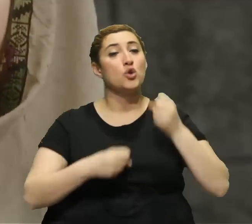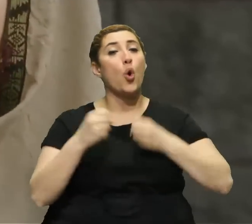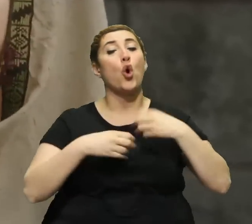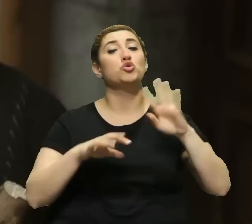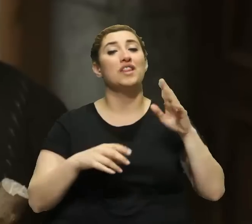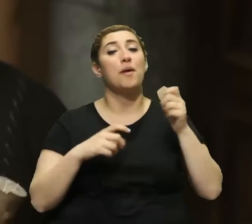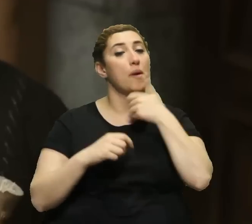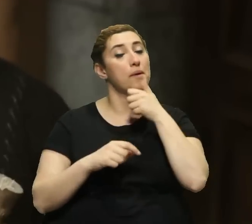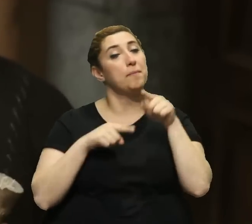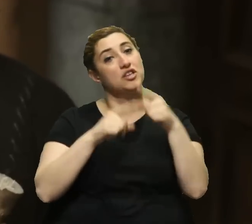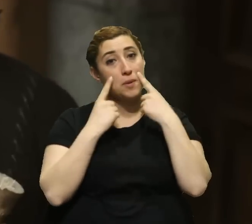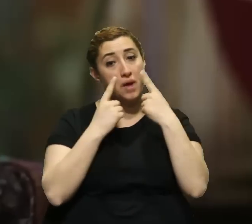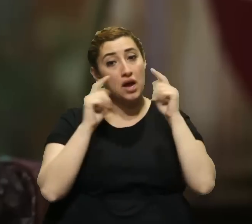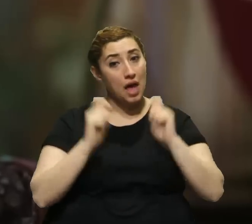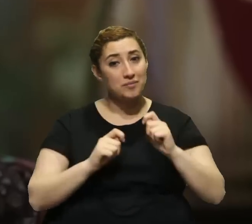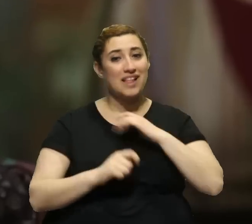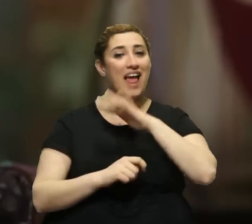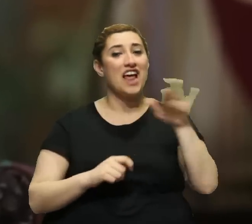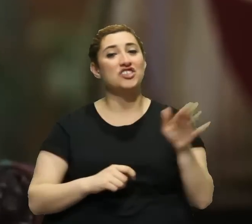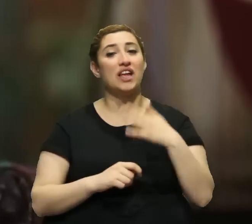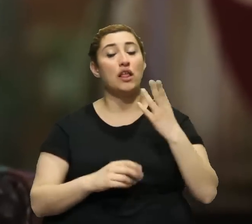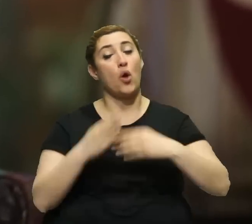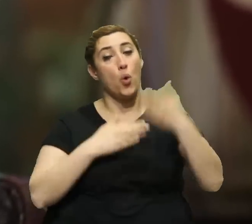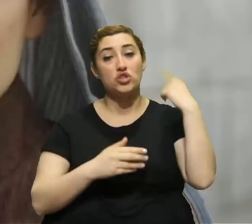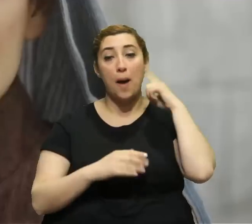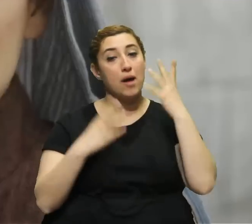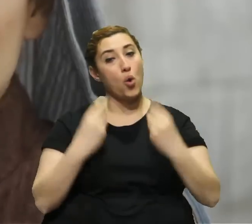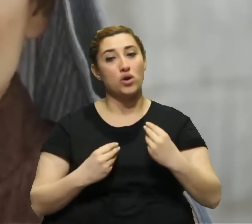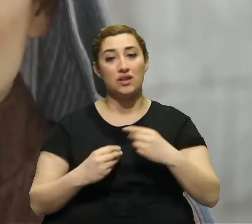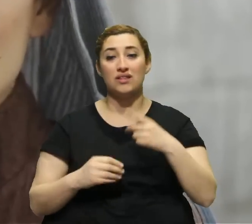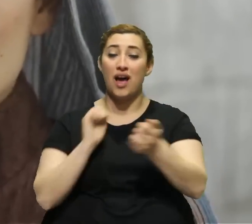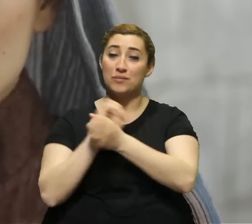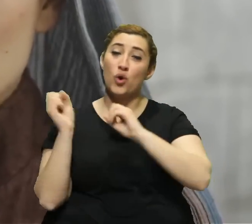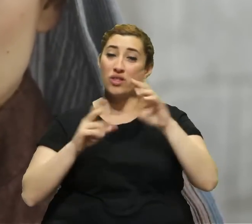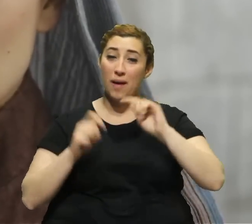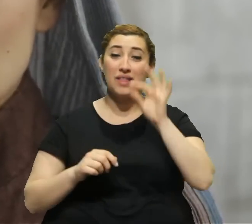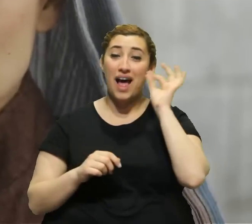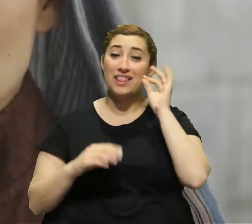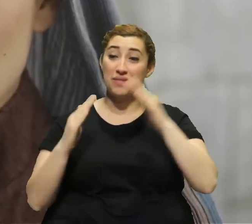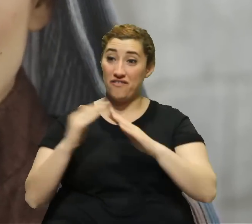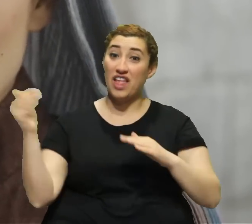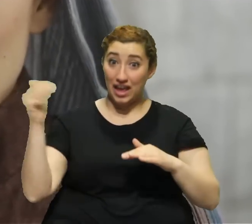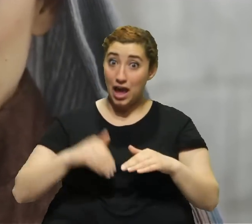...Şeyh babamın peşinden koşaydın da... ...her şeyden vaktinden haberdar ola idik. Zindana attırdığınız adamın evine gelirsin de...